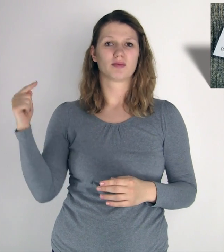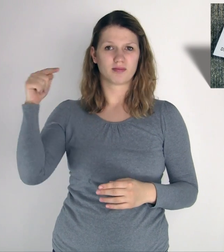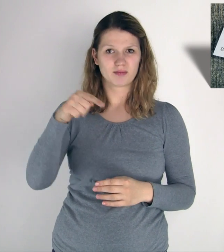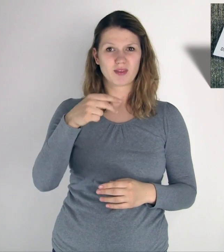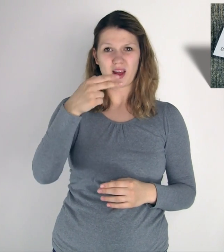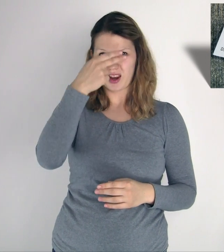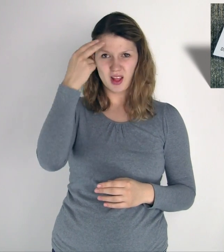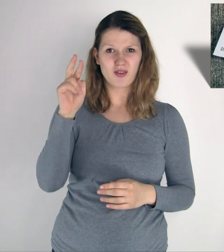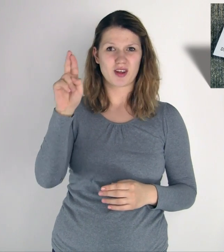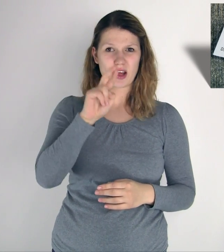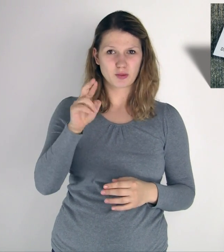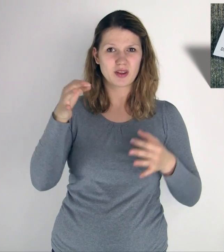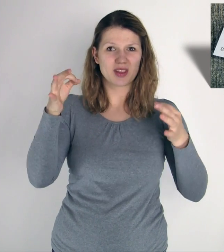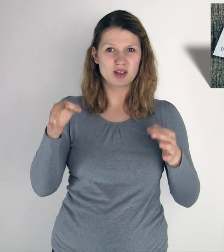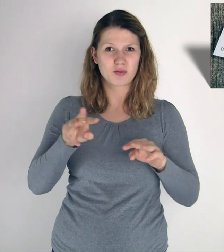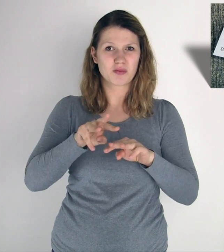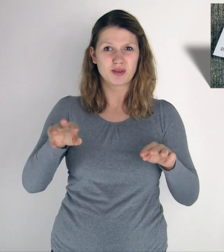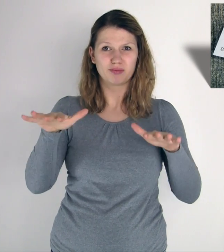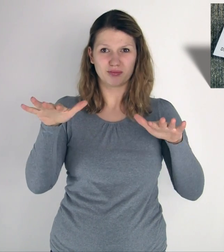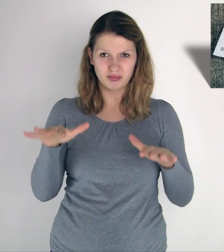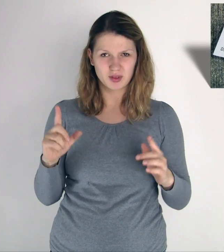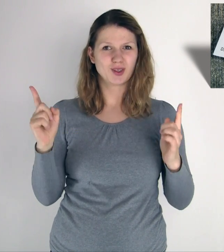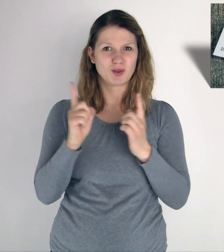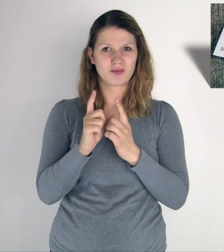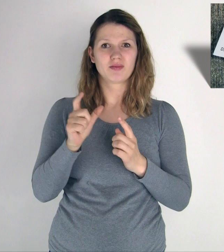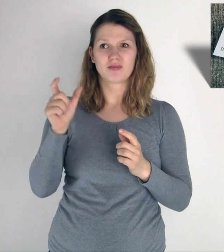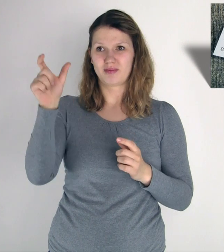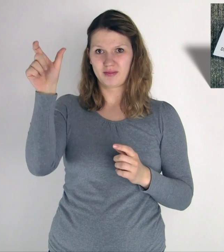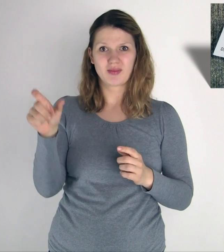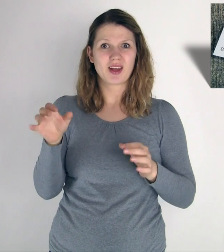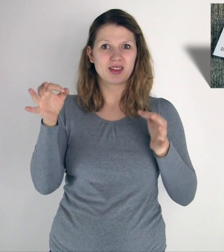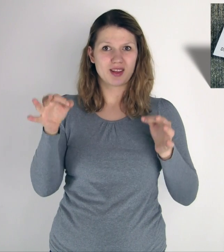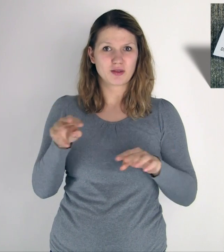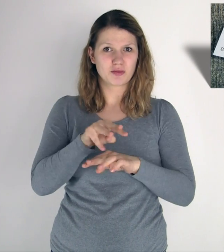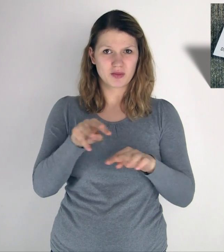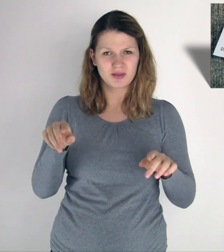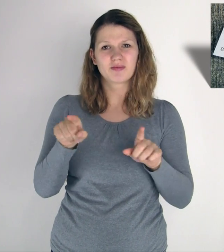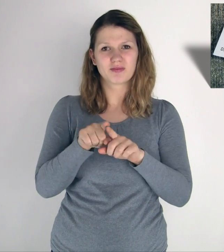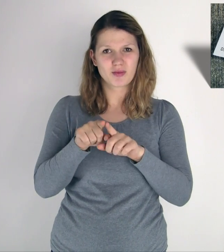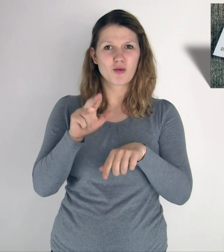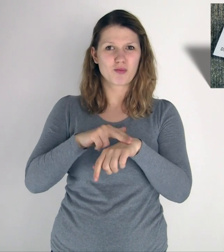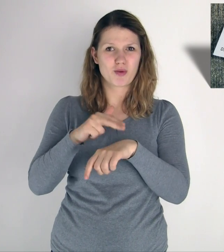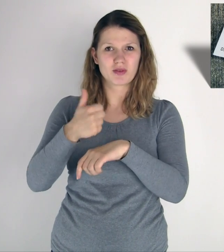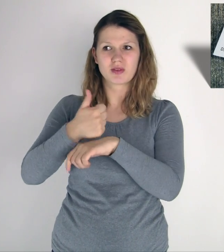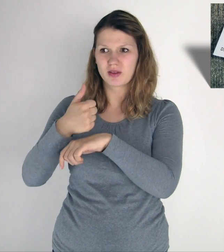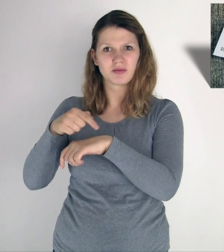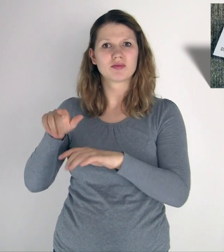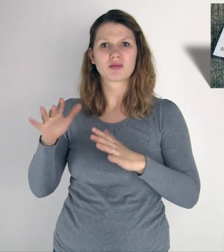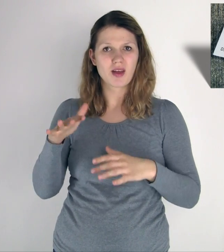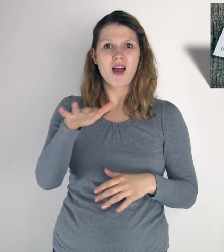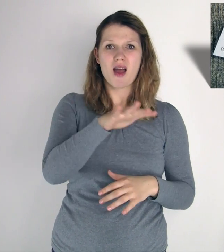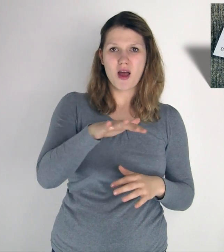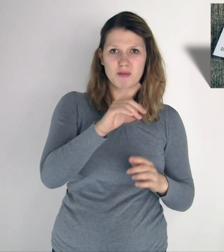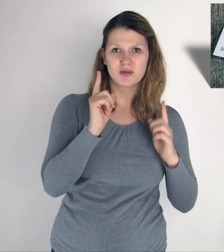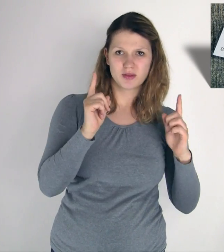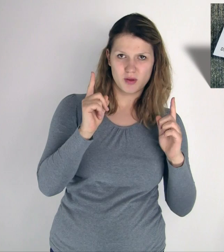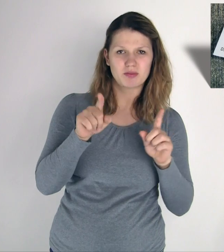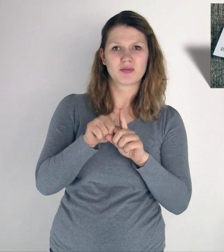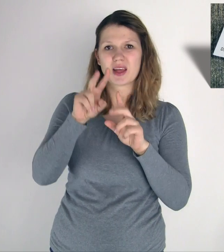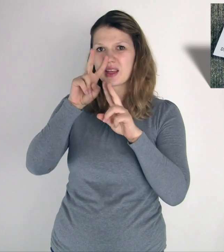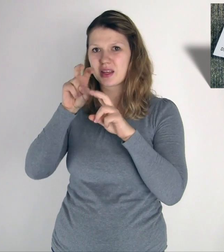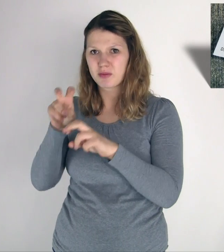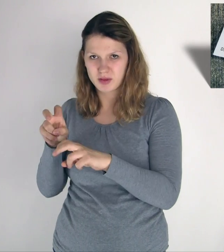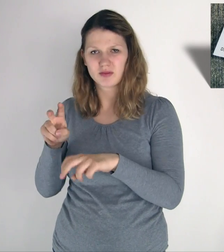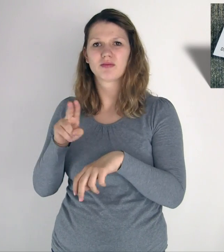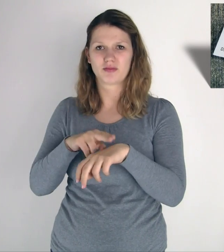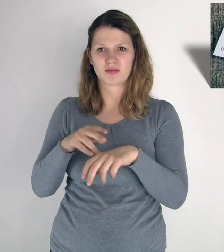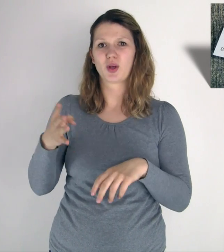LR Teisingumo ministerijoje jie susitiko su Teisingumo ministerijos bei policijos atstovais iš viešojo saugumo ir kriminalinės apsaugos skyrių.